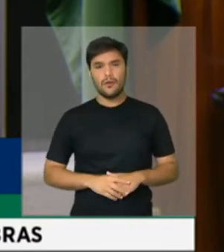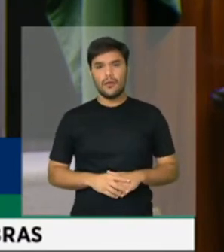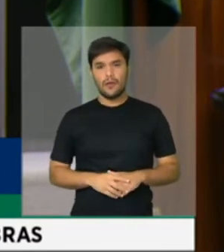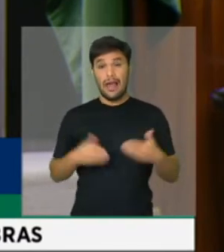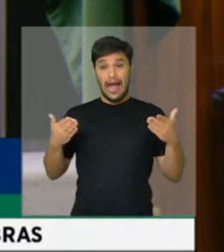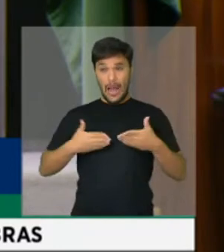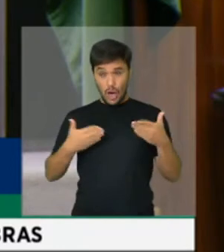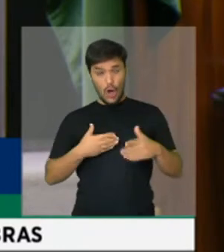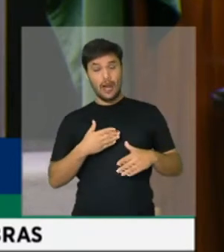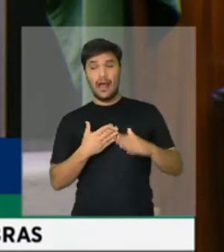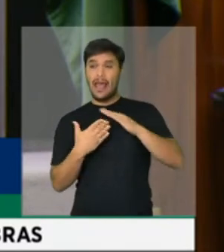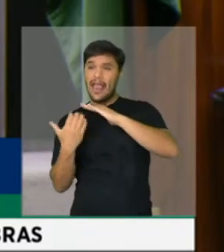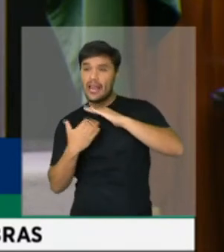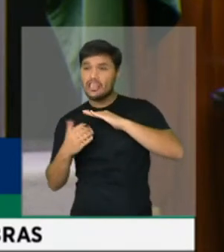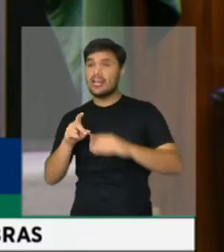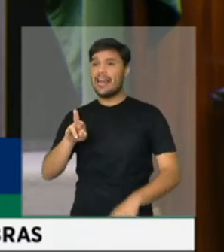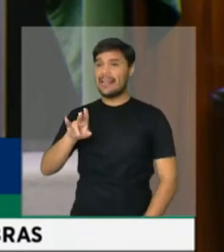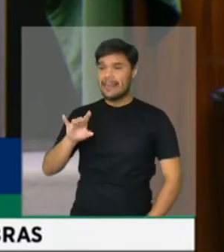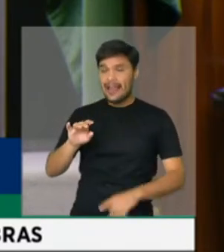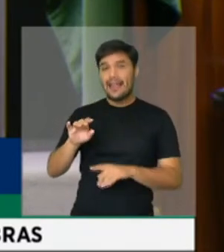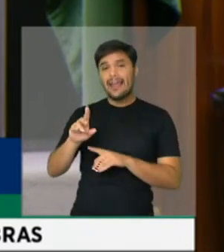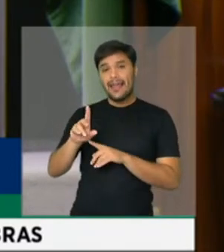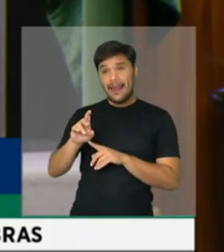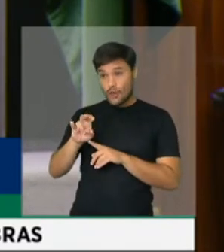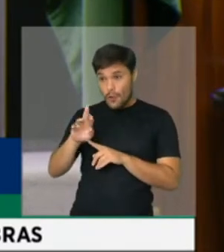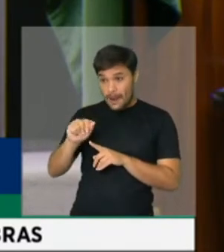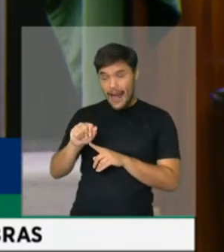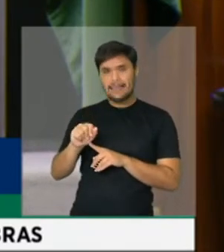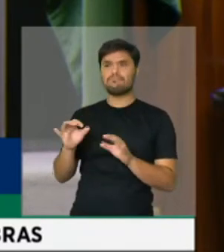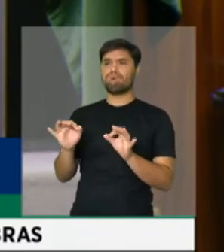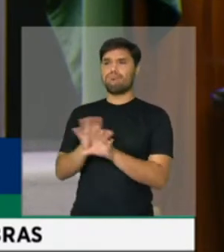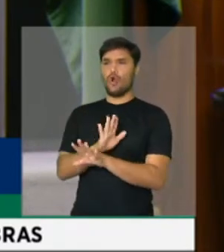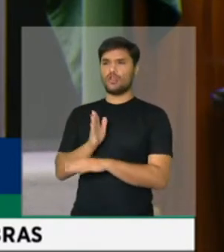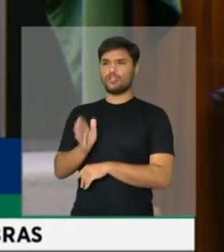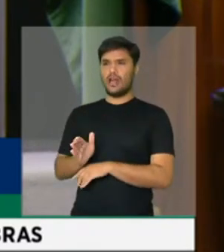QUILÔMETROS DE LINHA DE TRANSMISSÃO. FOI O ESTADO BRASILEIRO QUE MÊS NÃO FOI A INICIATIVA PRIVADA. E AGORA